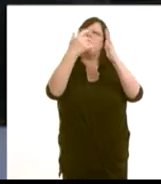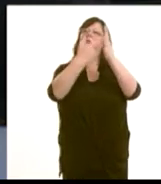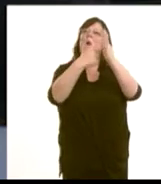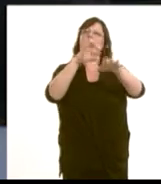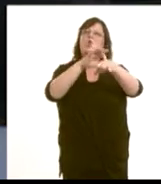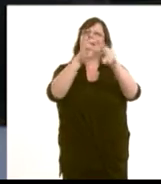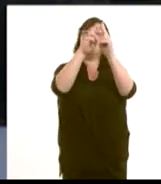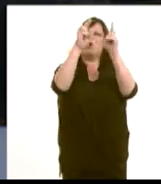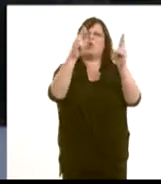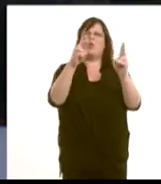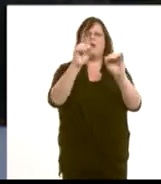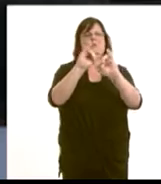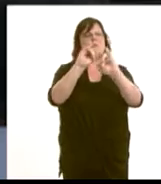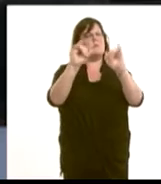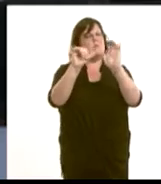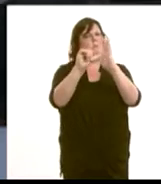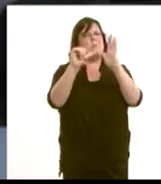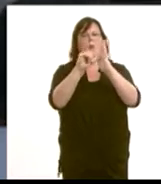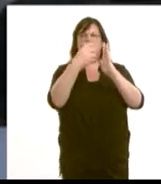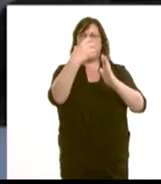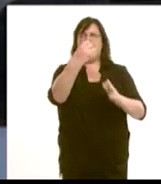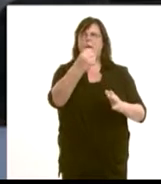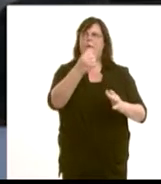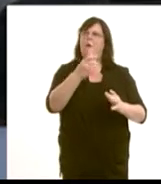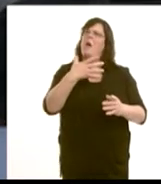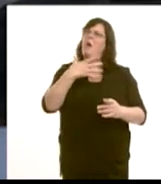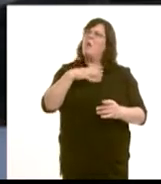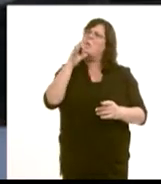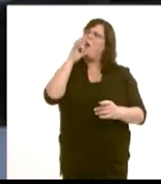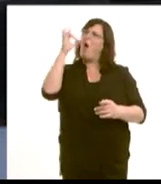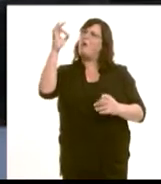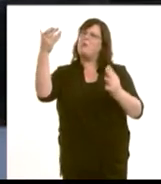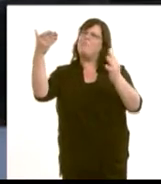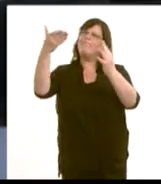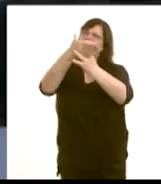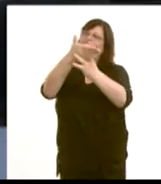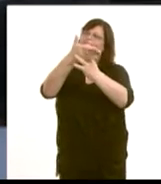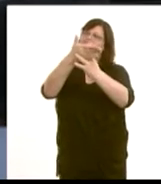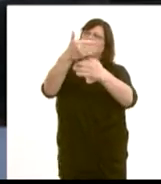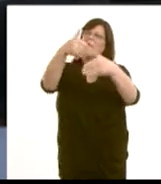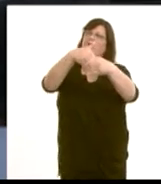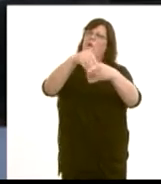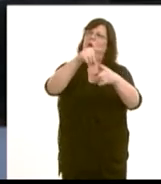Sian Gwenllian: Maeír feddygfa yn rhoi gofal gwych i dros 5,000 o gleifion, ond maeír